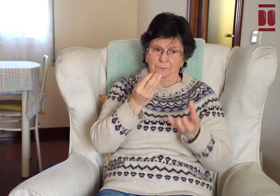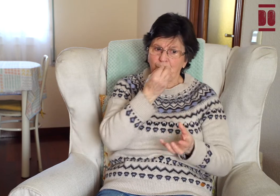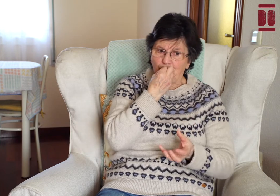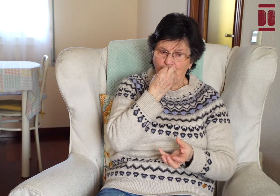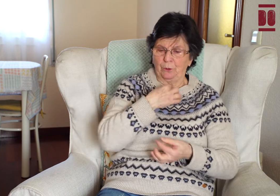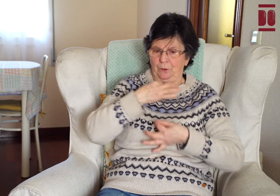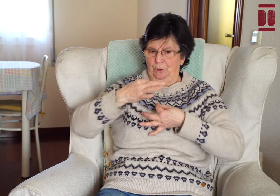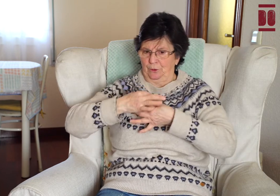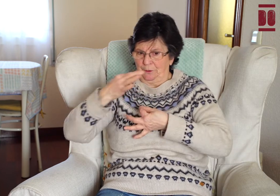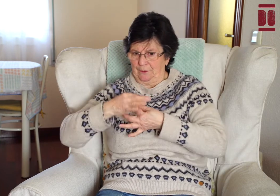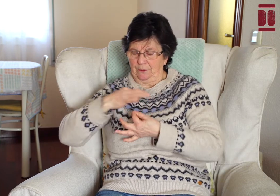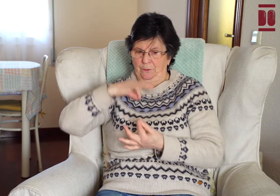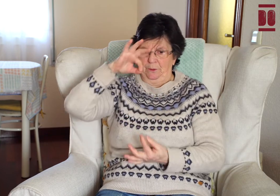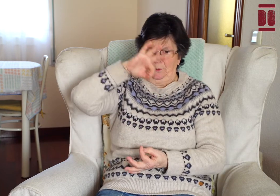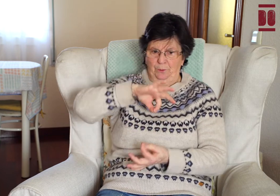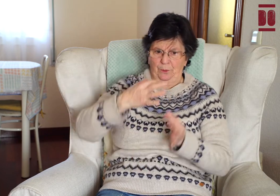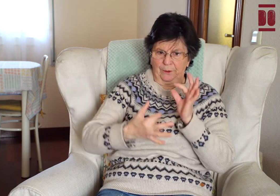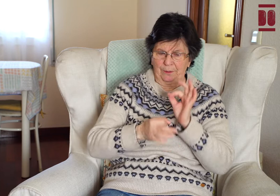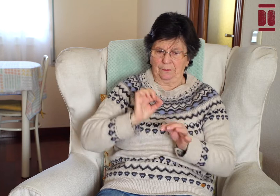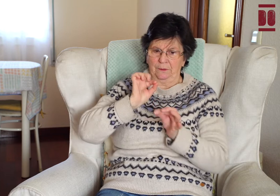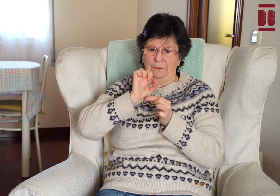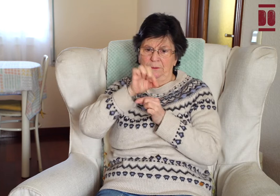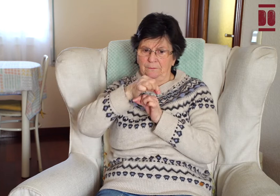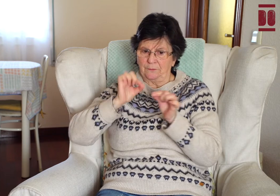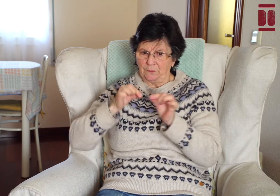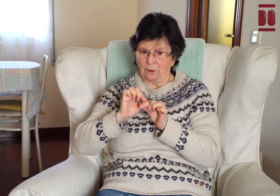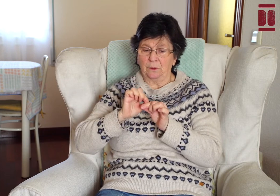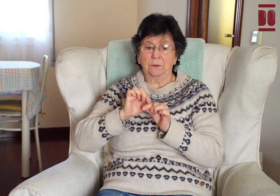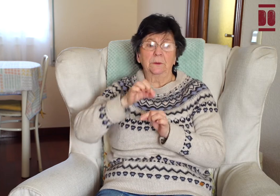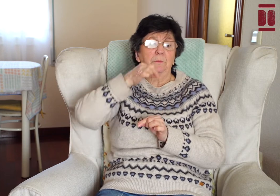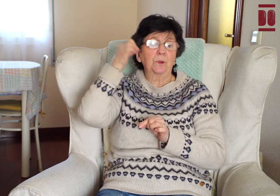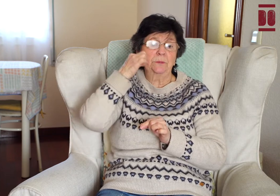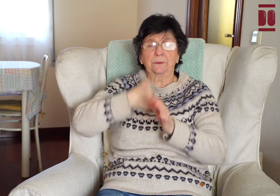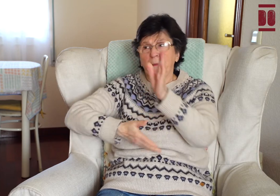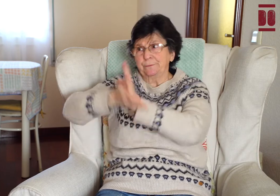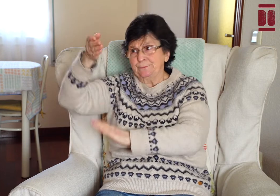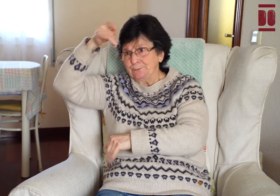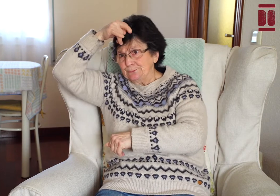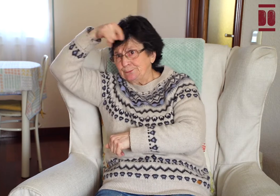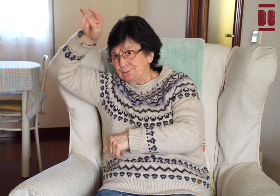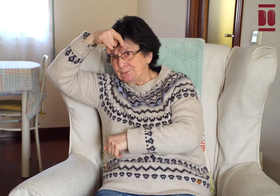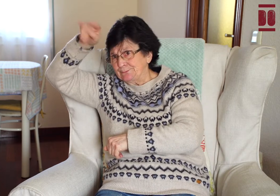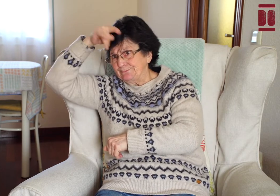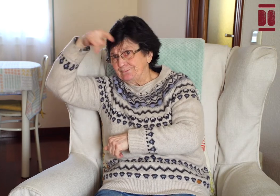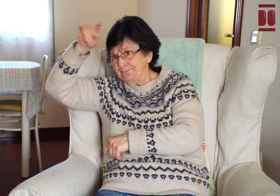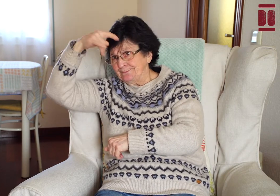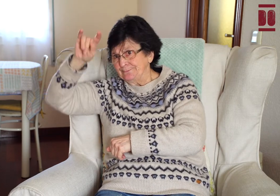las comidas, cosía, bordaba, hacía ganchillo. Y por la tarde me iba con el ganado fuera del pueblo.